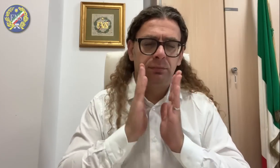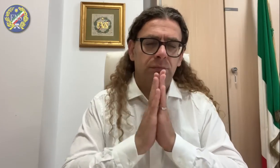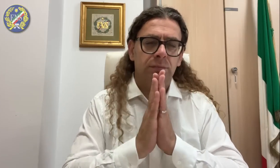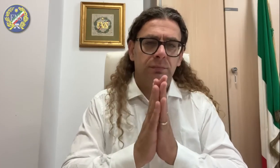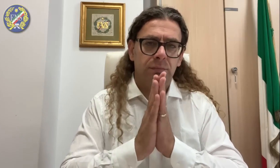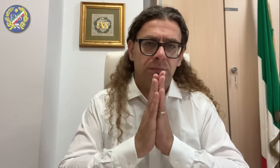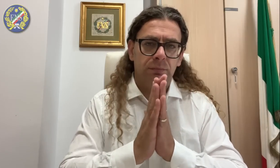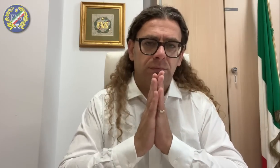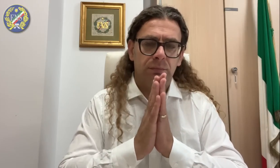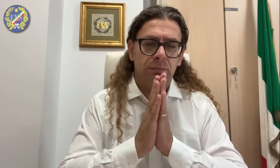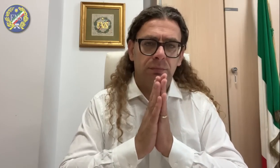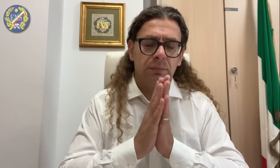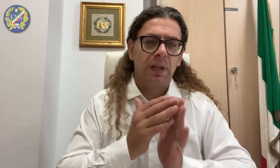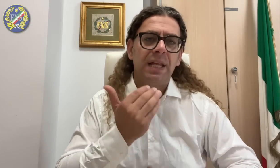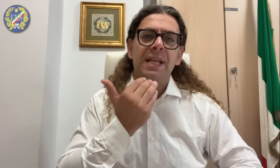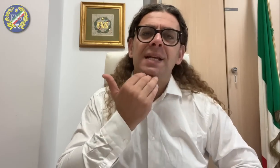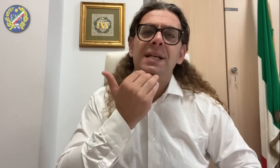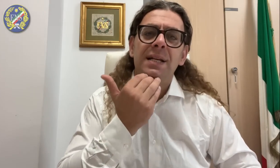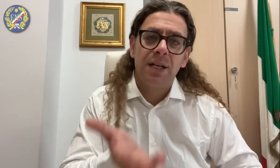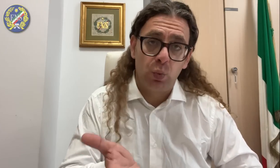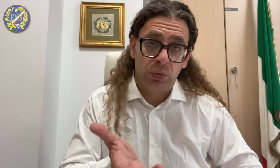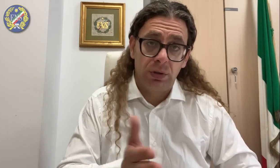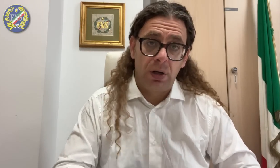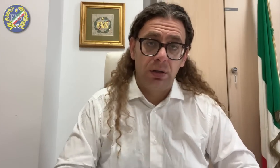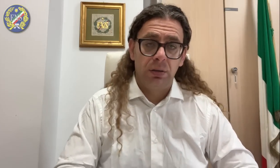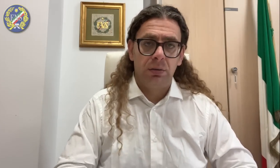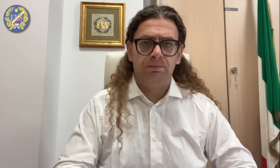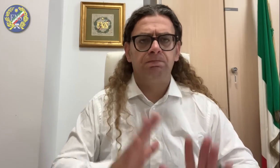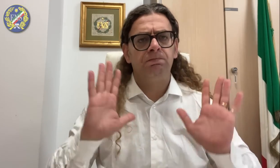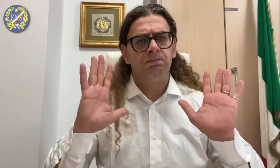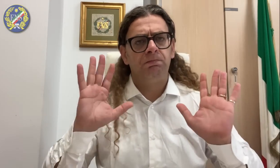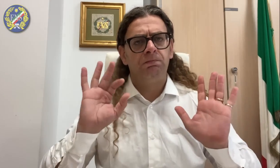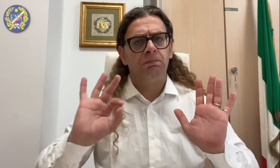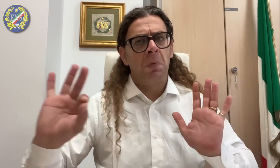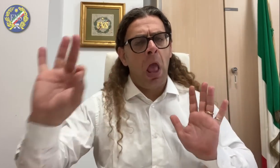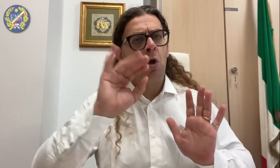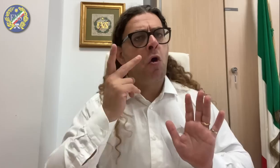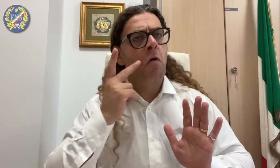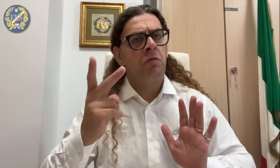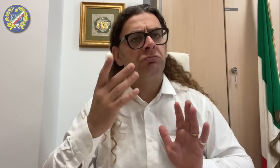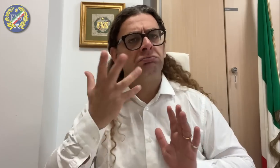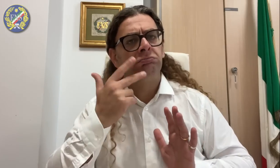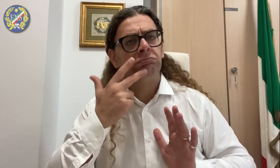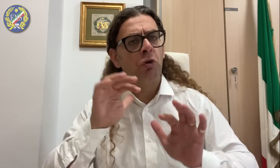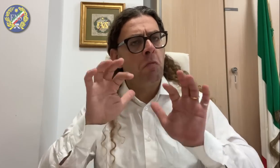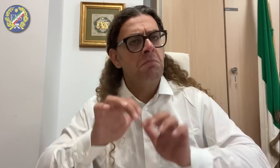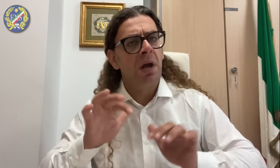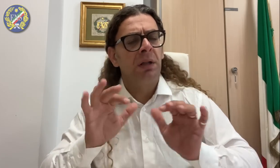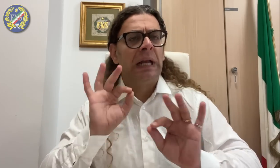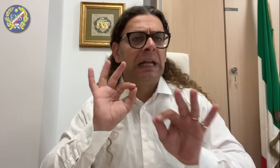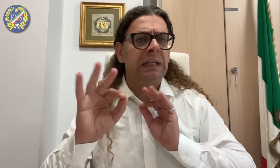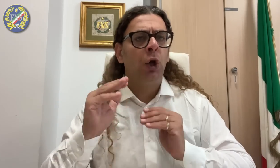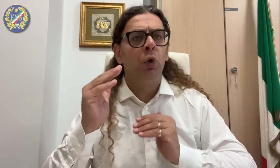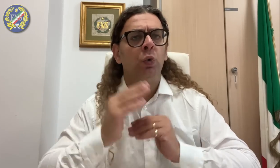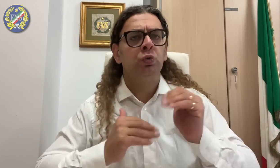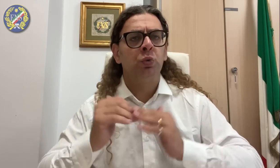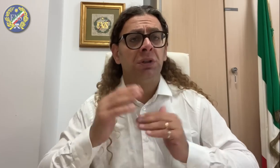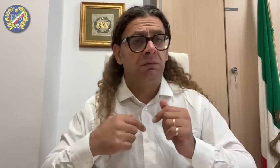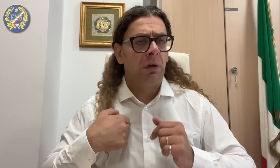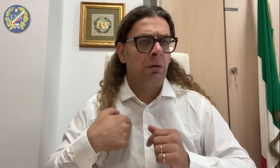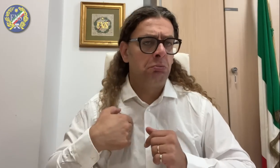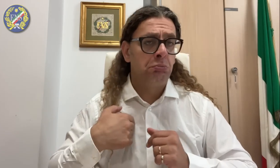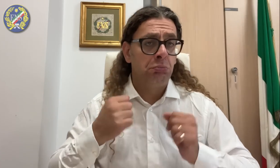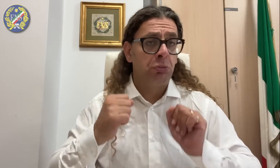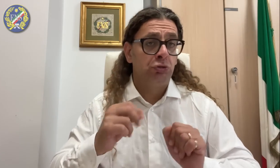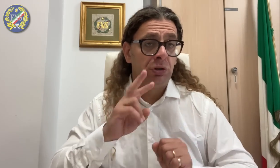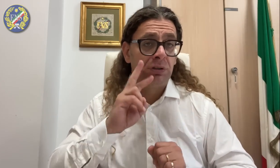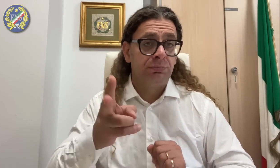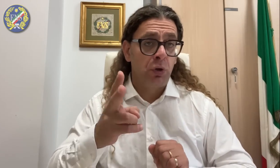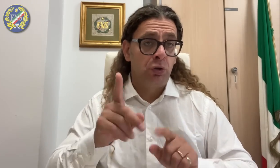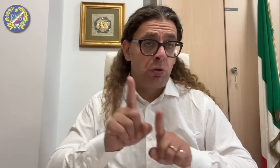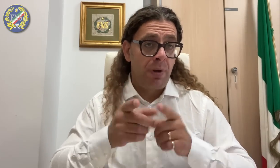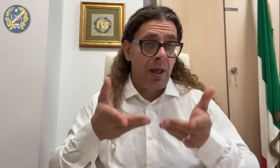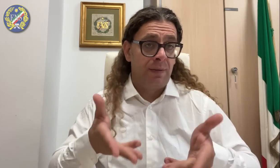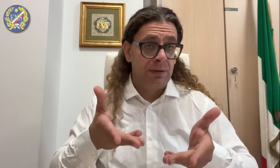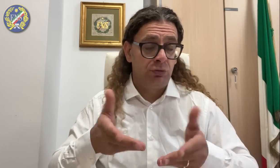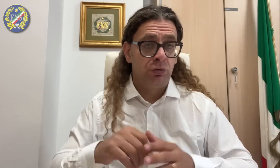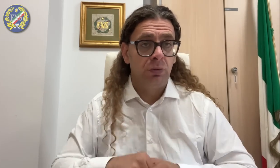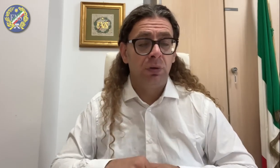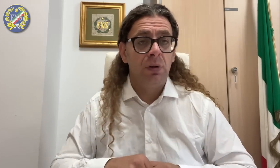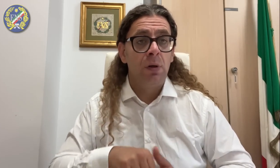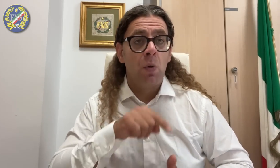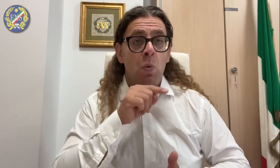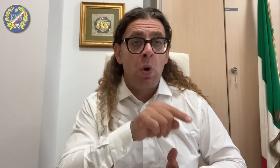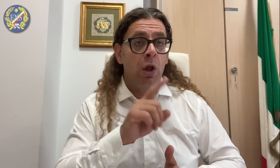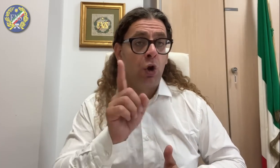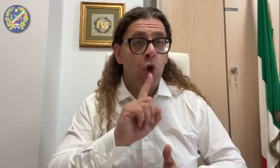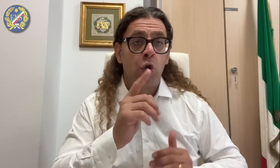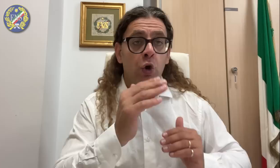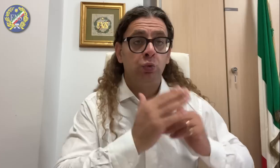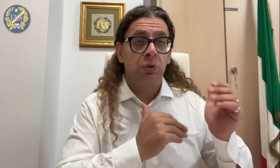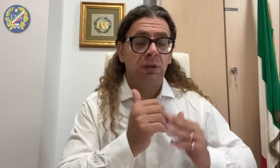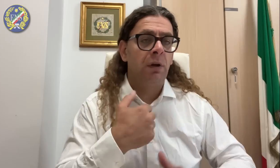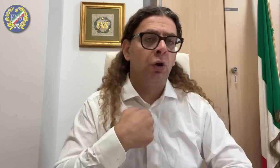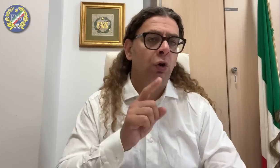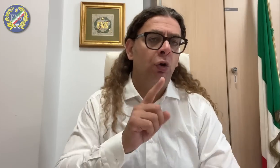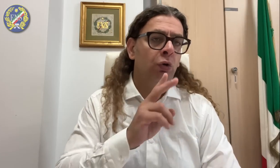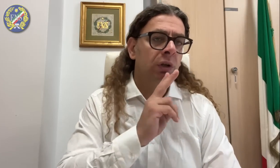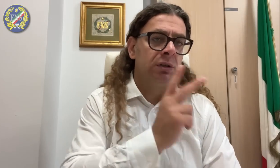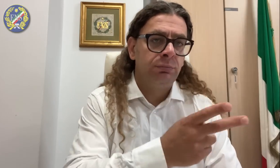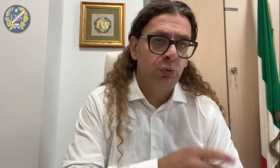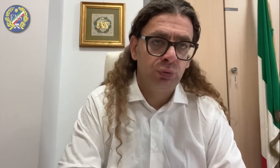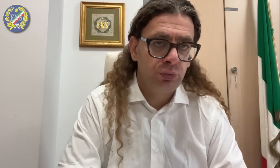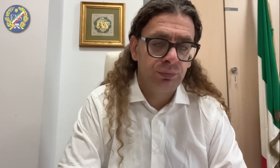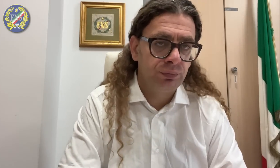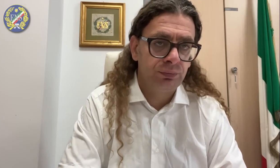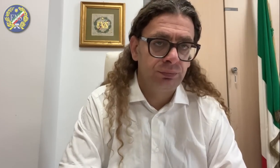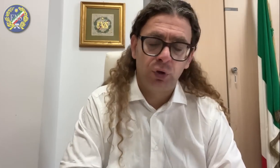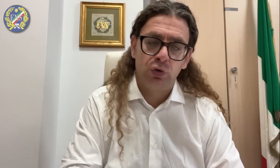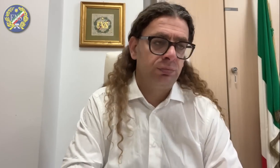Ho letto alcuni commenti, alcune critiche costruttive alle quali posso rispondere come sto facendo adesso, a quelle non costruttive non intendo rispondere.